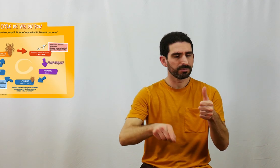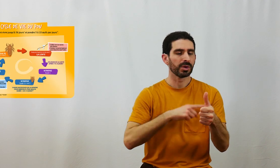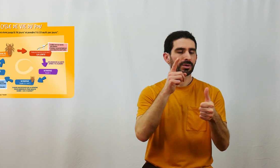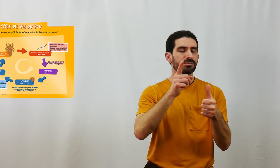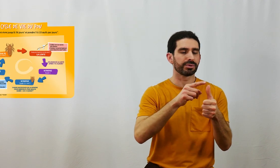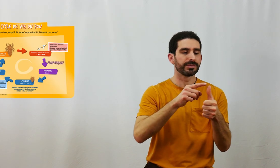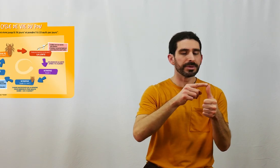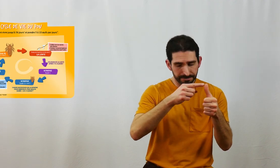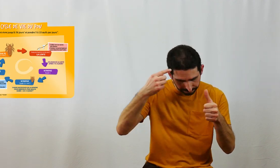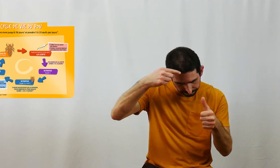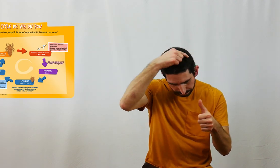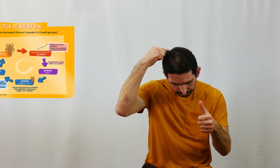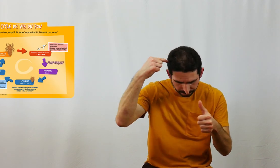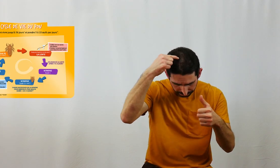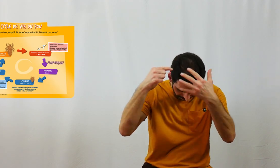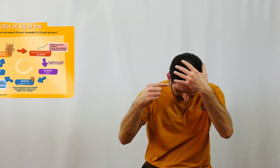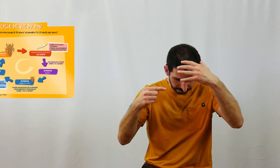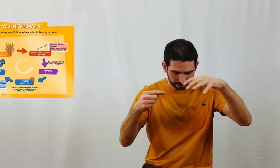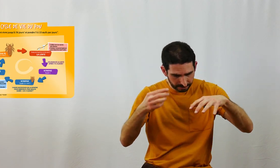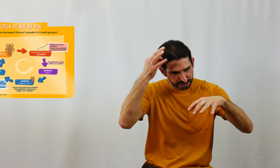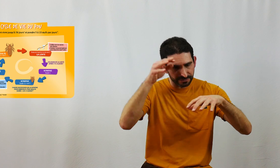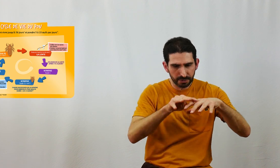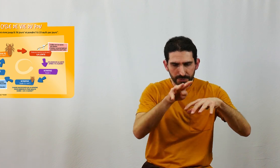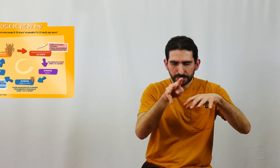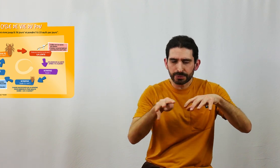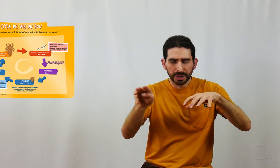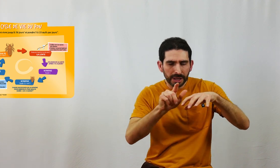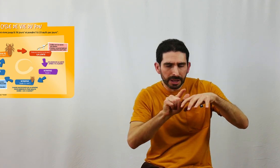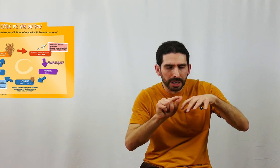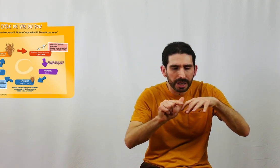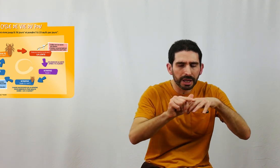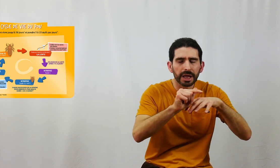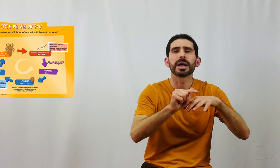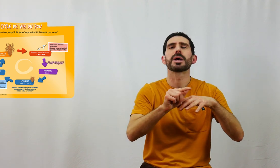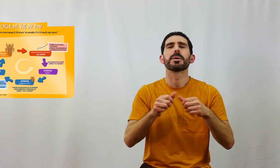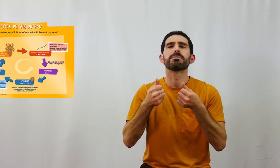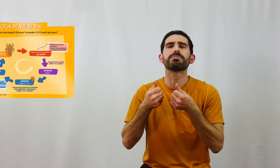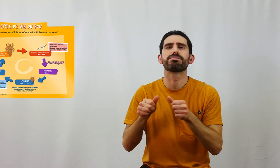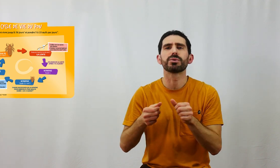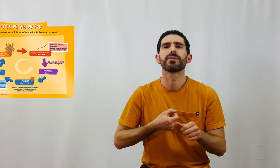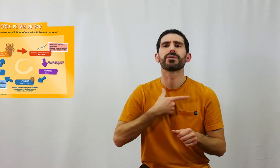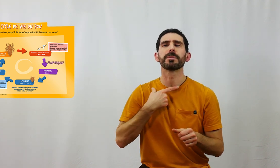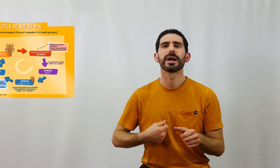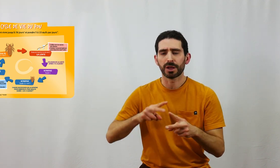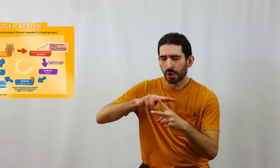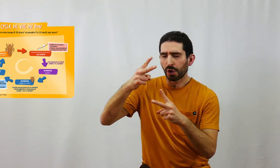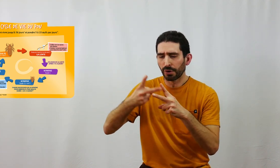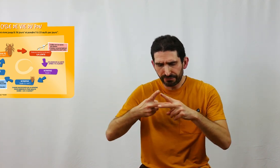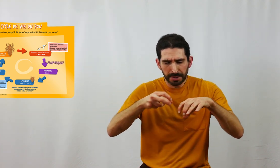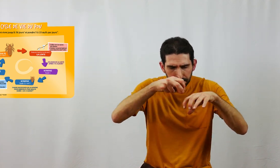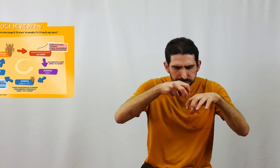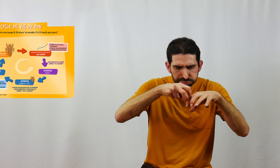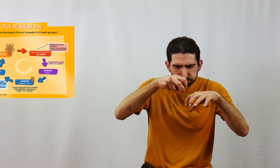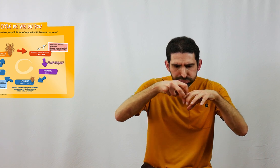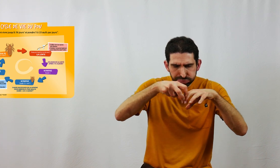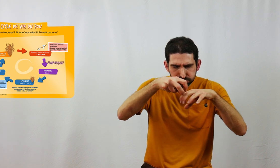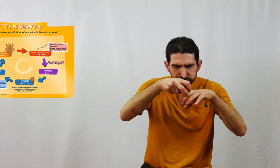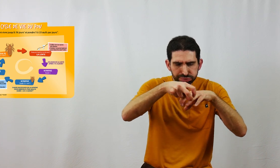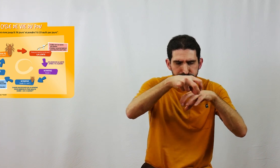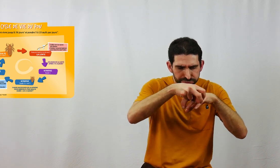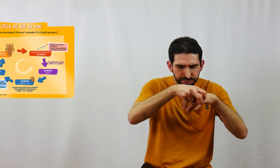1) Les poux femelles pondent leurs oeufs près du cuir chevelu.